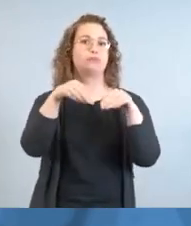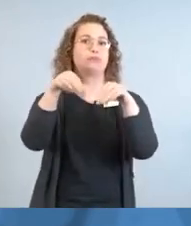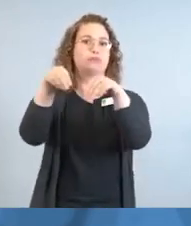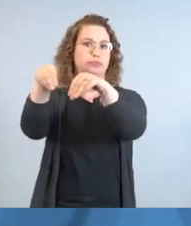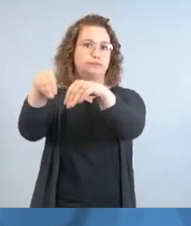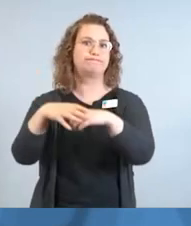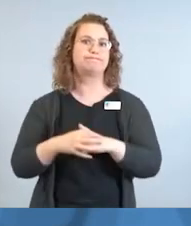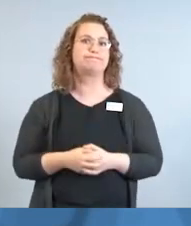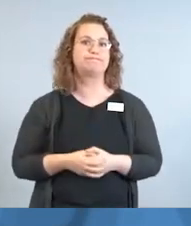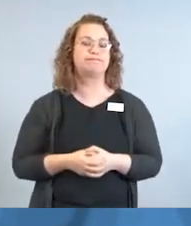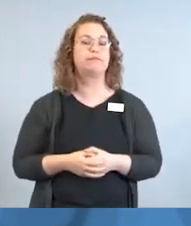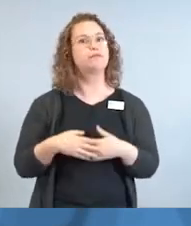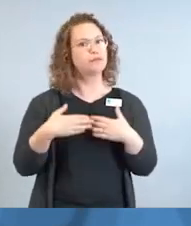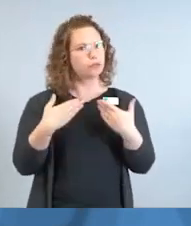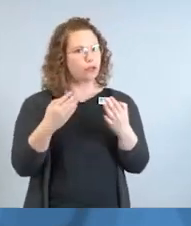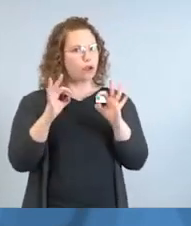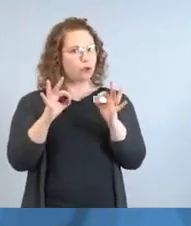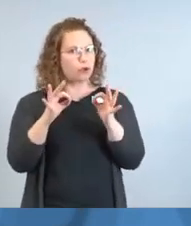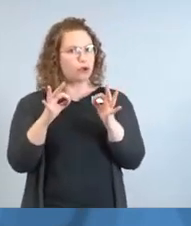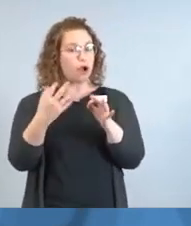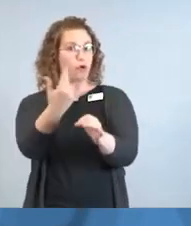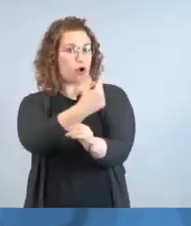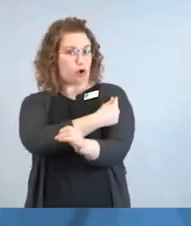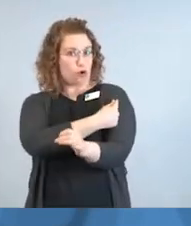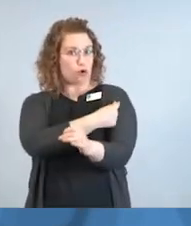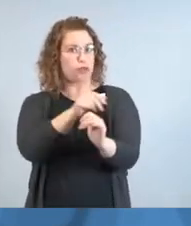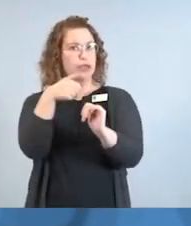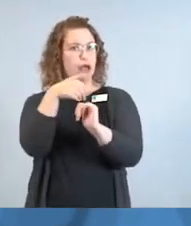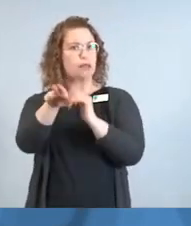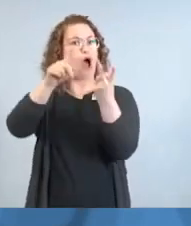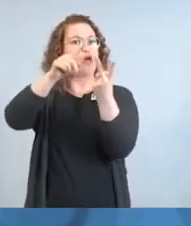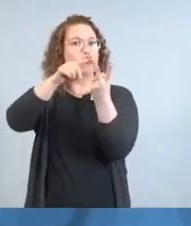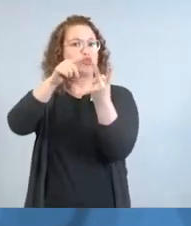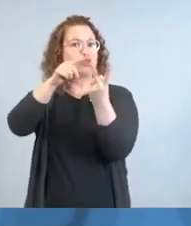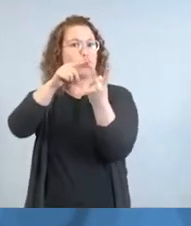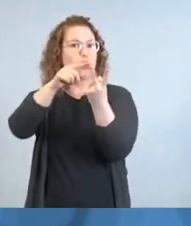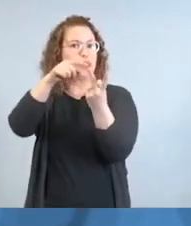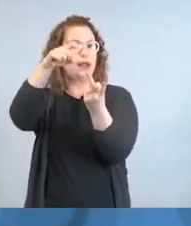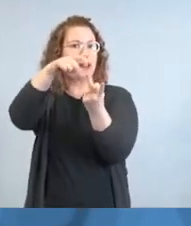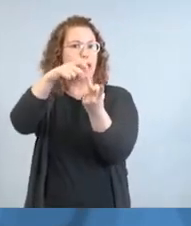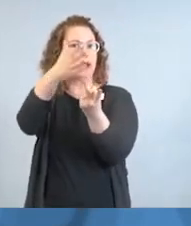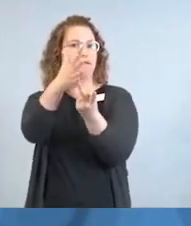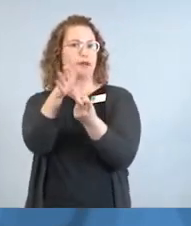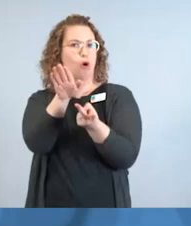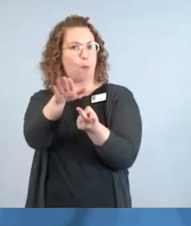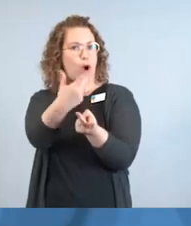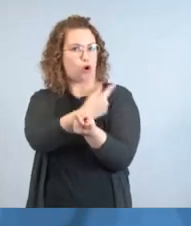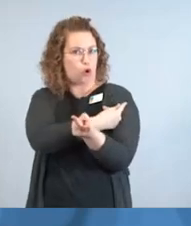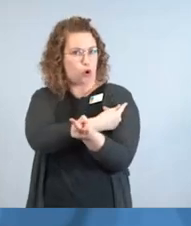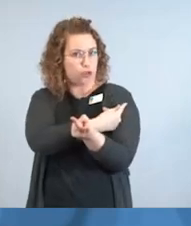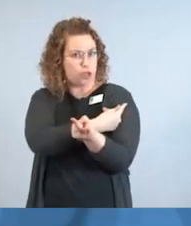Voiko rokottamista jatkaa toisen valmistajan rokotteella ja voiko tästä olla jotain haittaa?